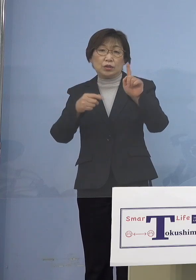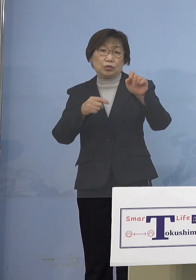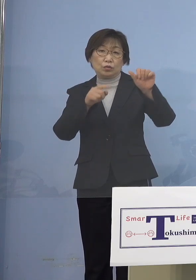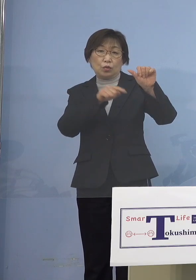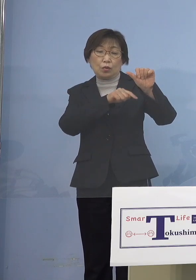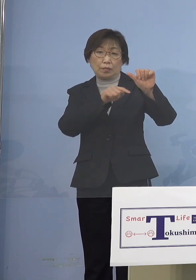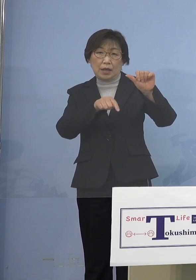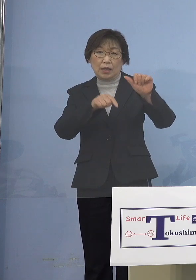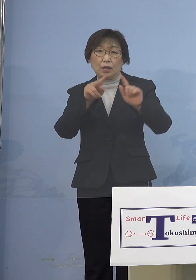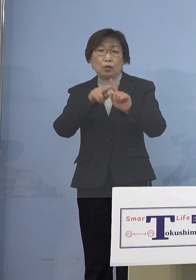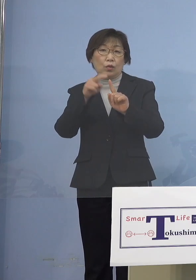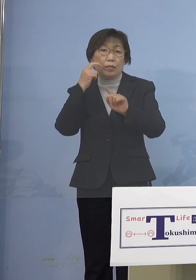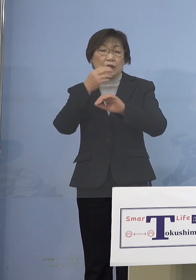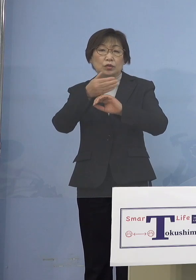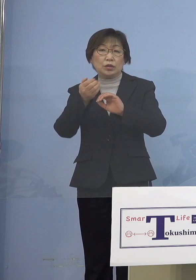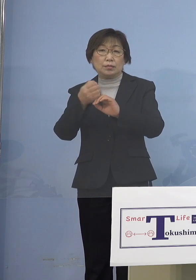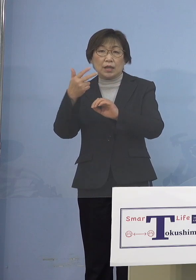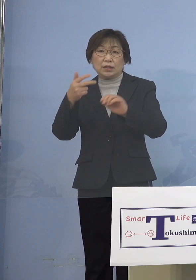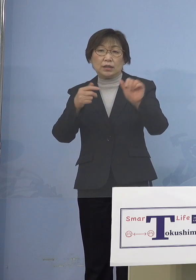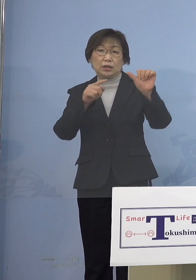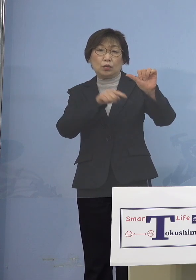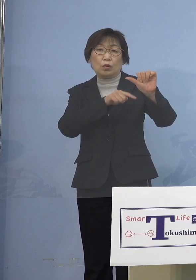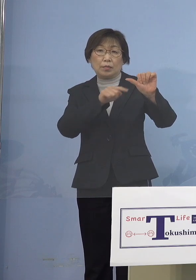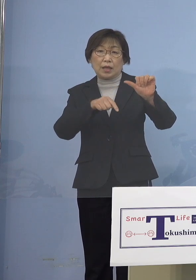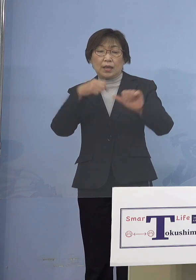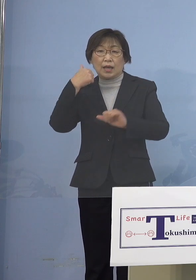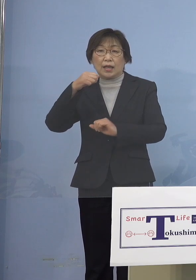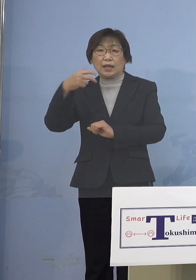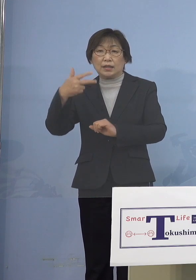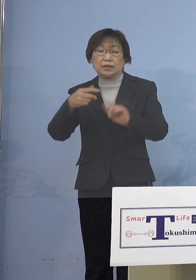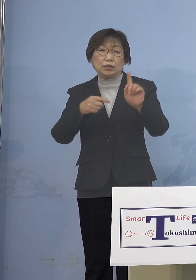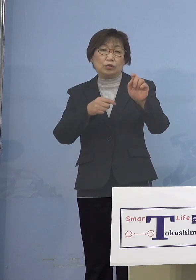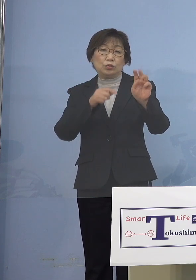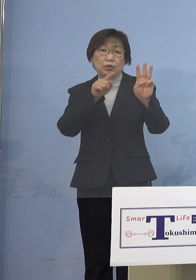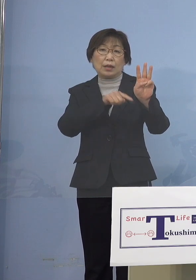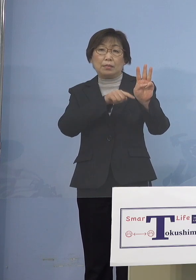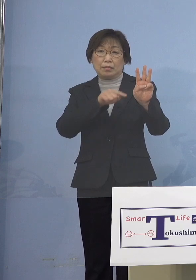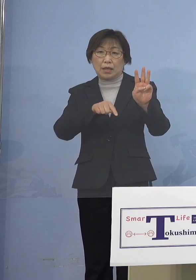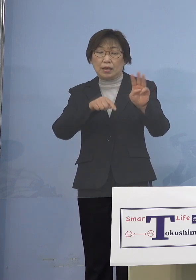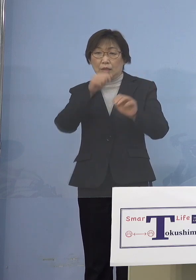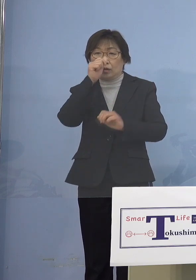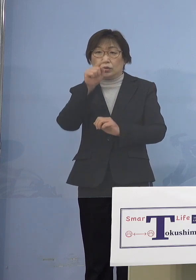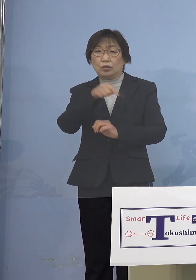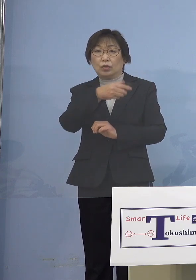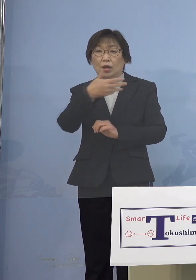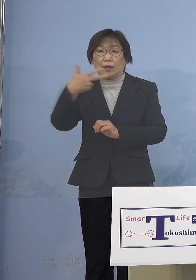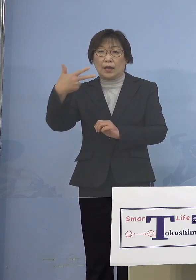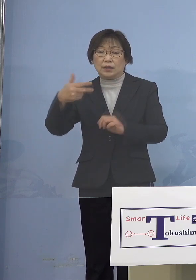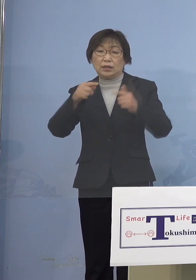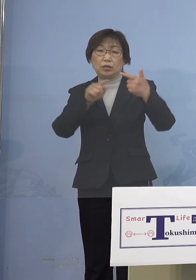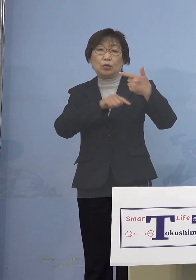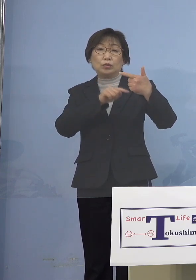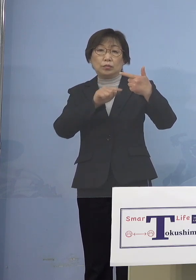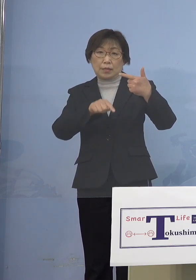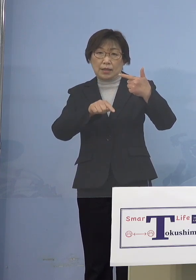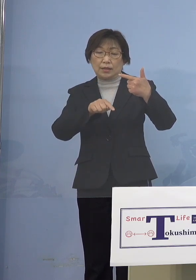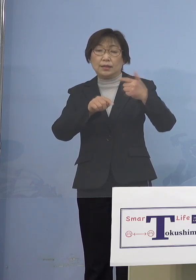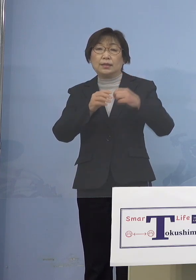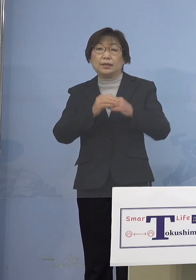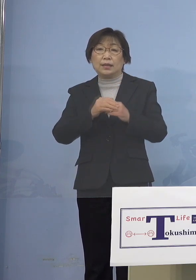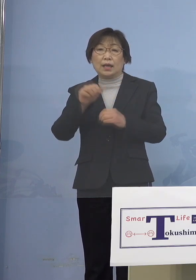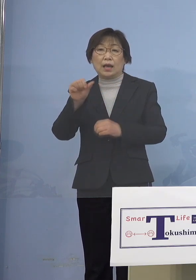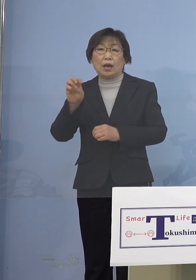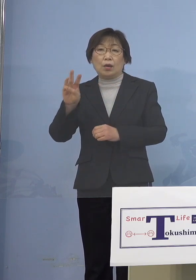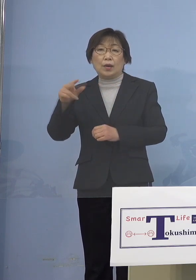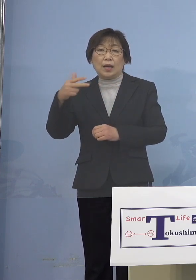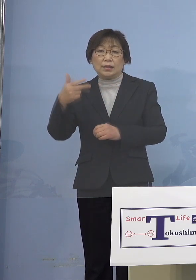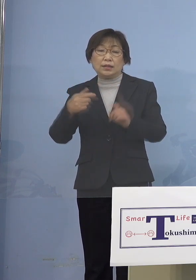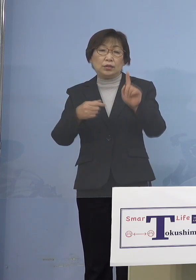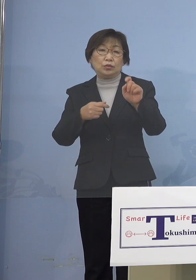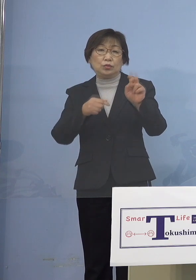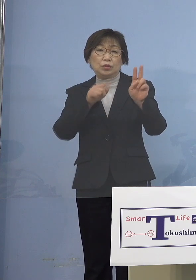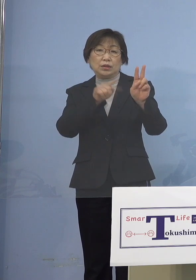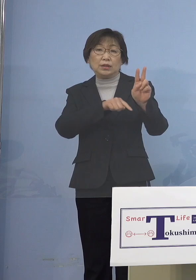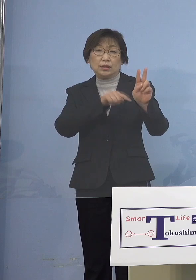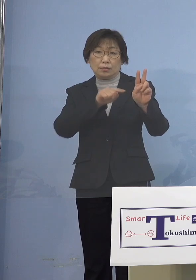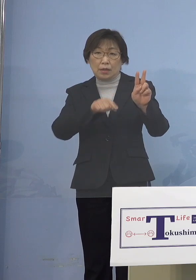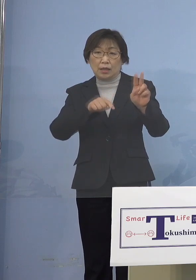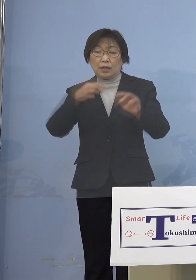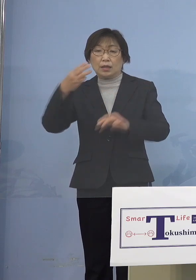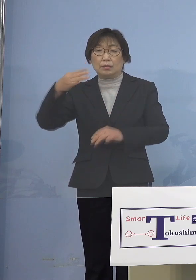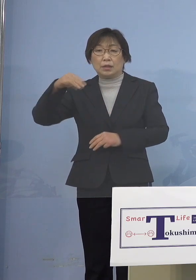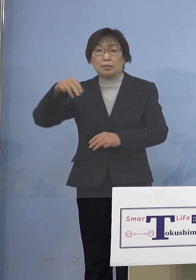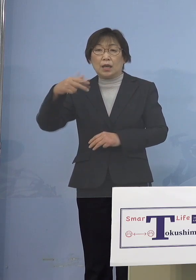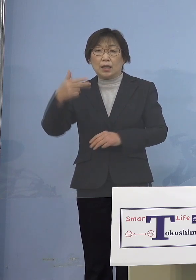小松島市5名、阿南市13名 吉野川市6名、阿波市12名、美馬市9名